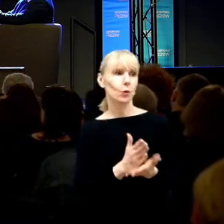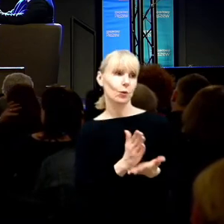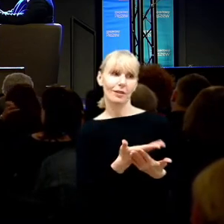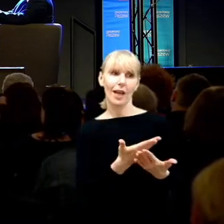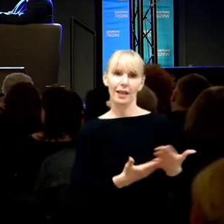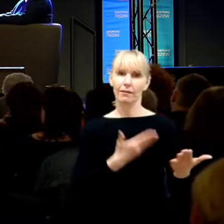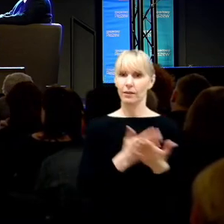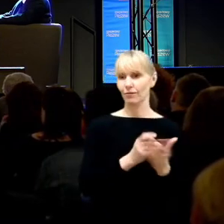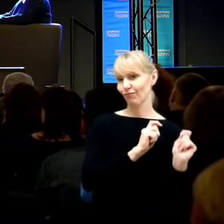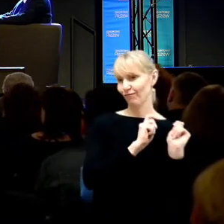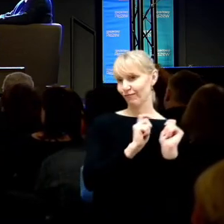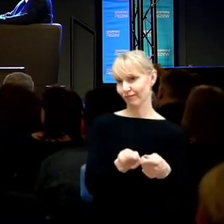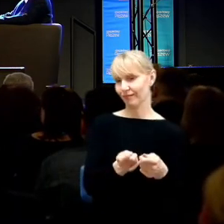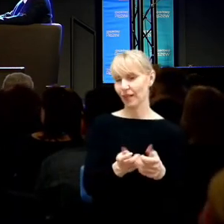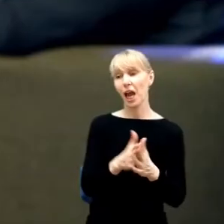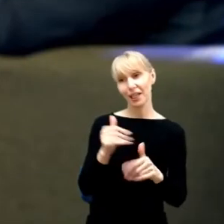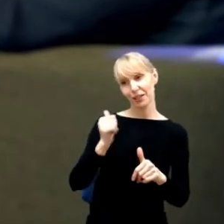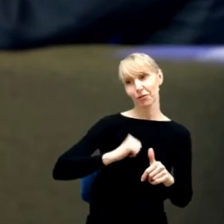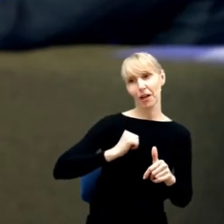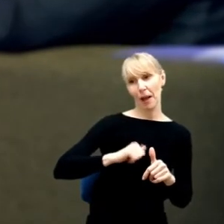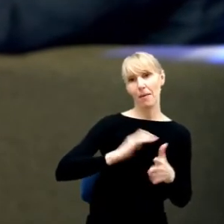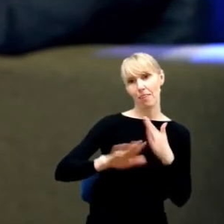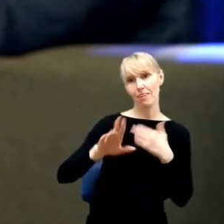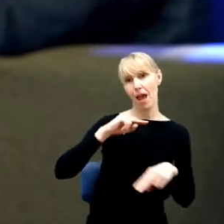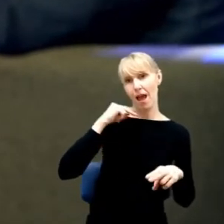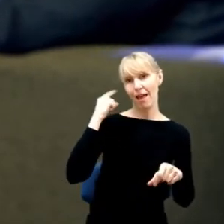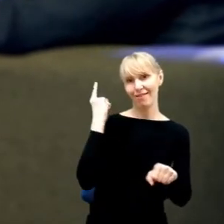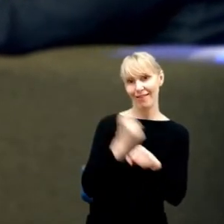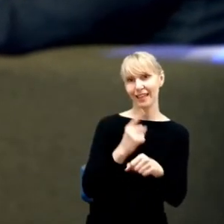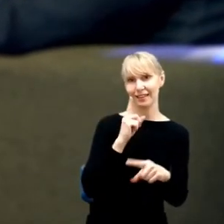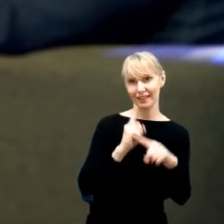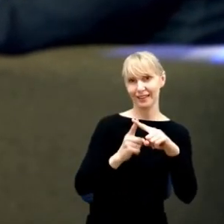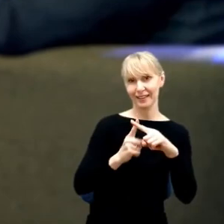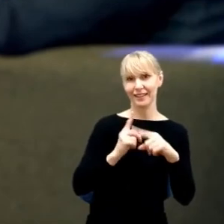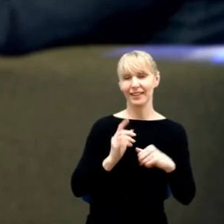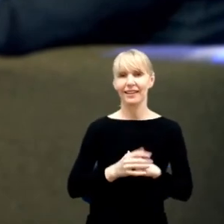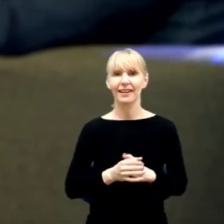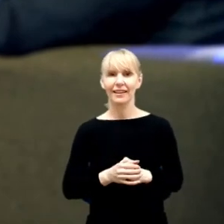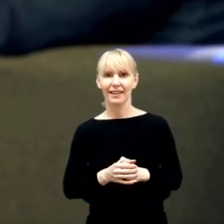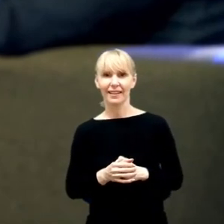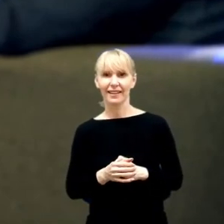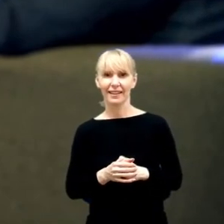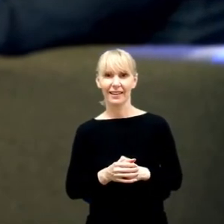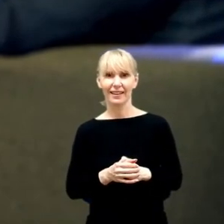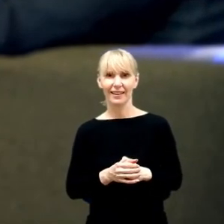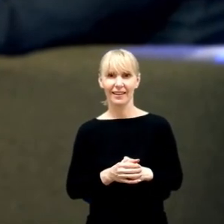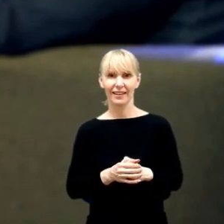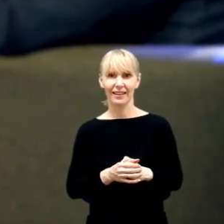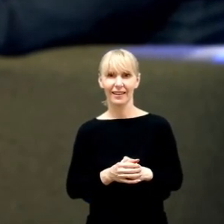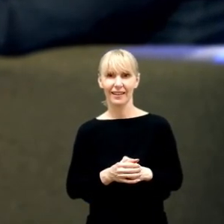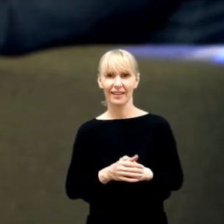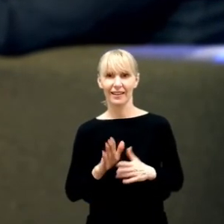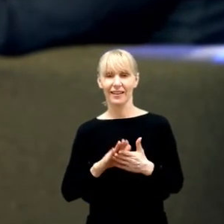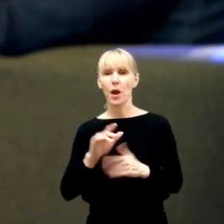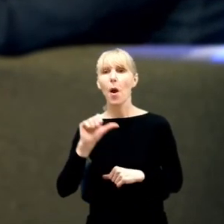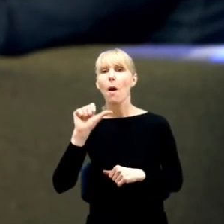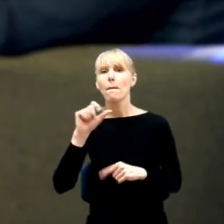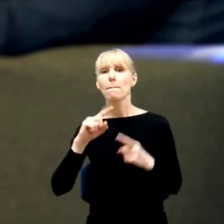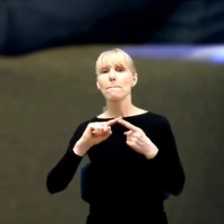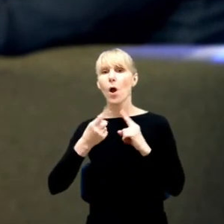Czekamy na pozytywną decyzję. Taką decyzję możemy podjąć po 1 lipca zgodnie z zapisami ustawy.